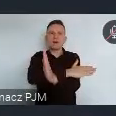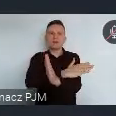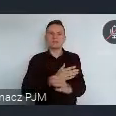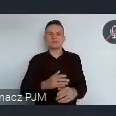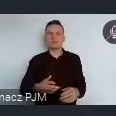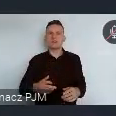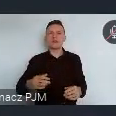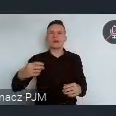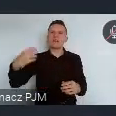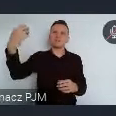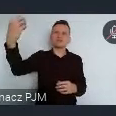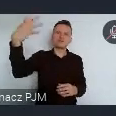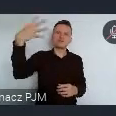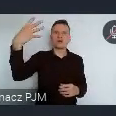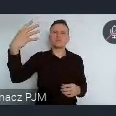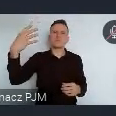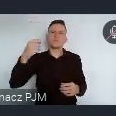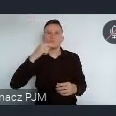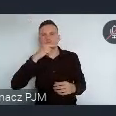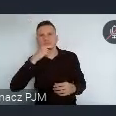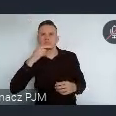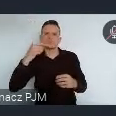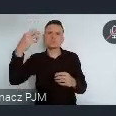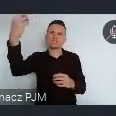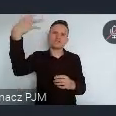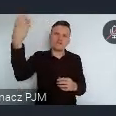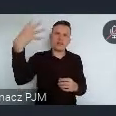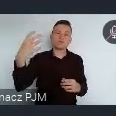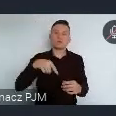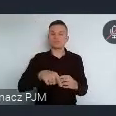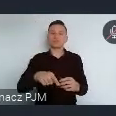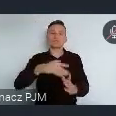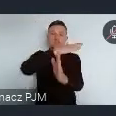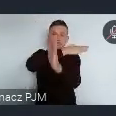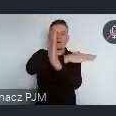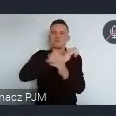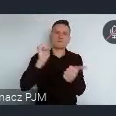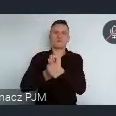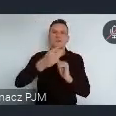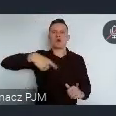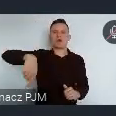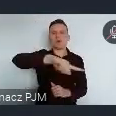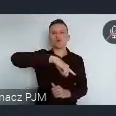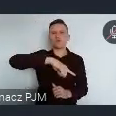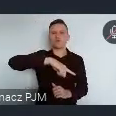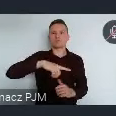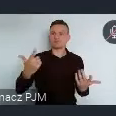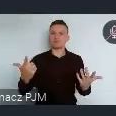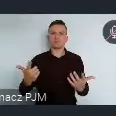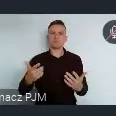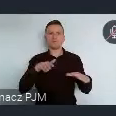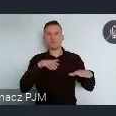zamieniając je na ronda, gdzie ten ruch bardzo się upłynnił. Ograniczamy, tak zwanych korków nie mamy.